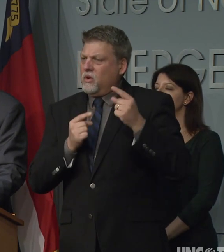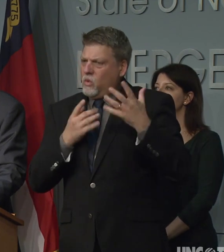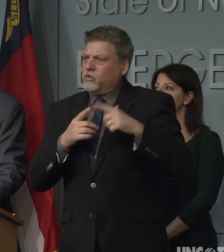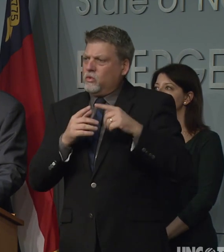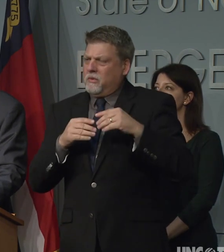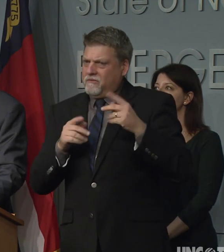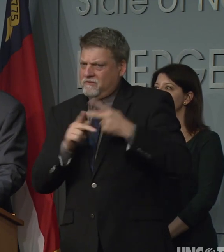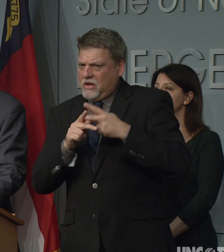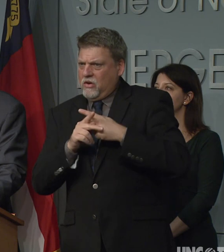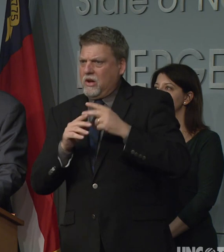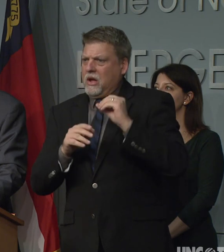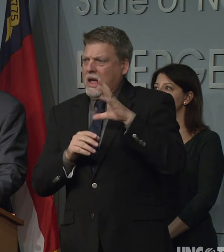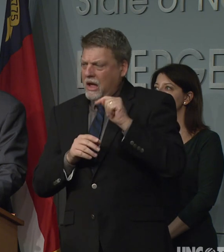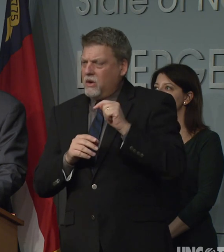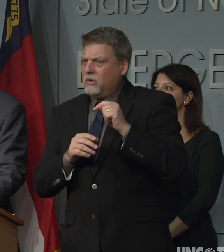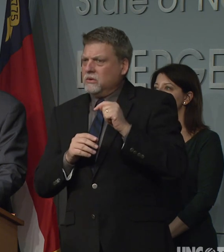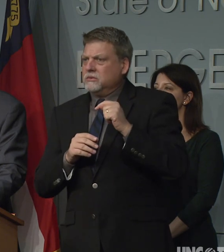en la enseñanza continúa.